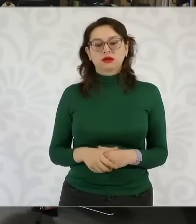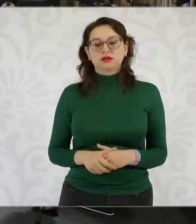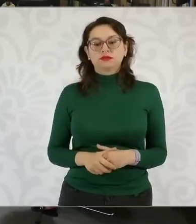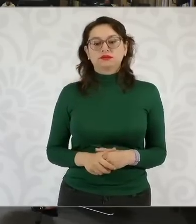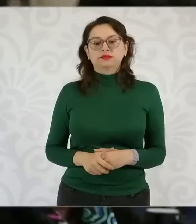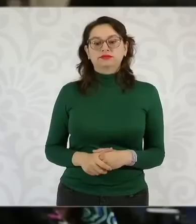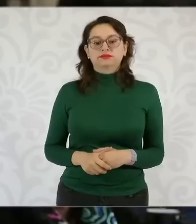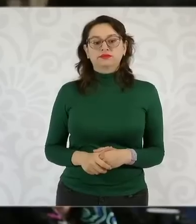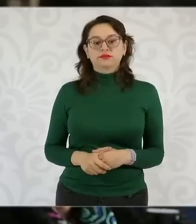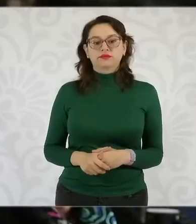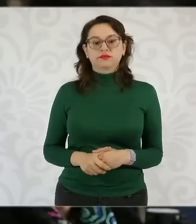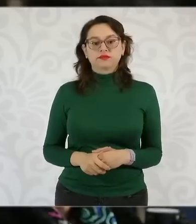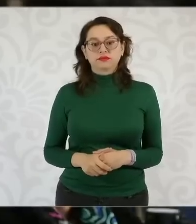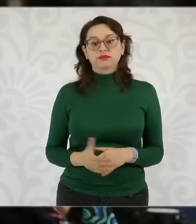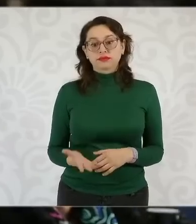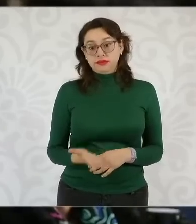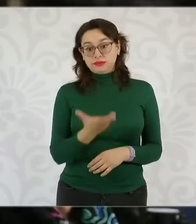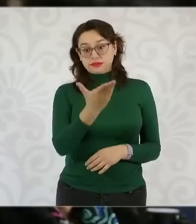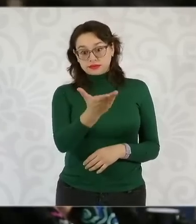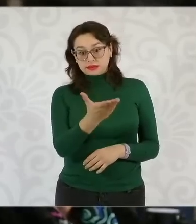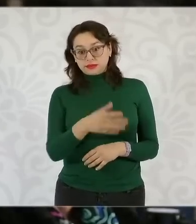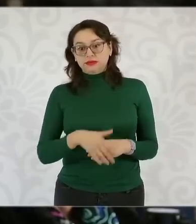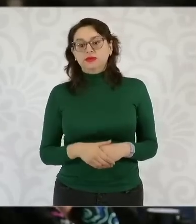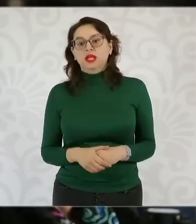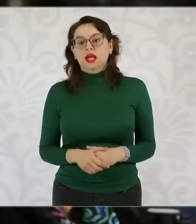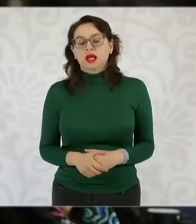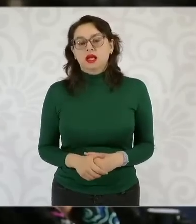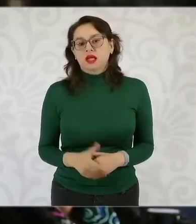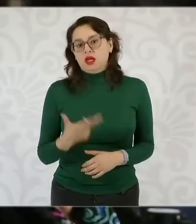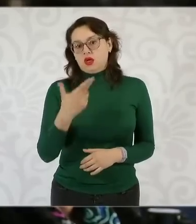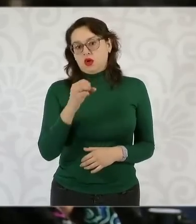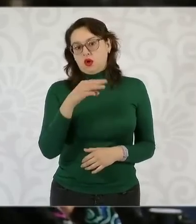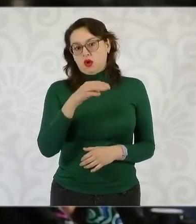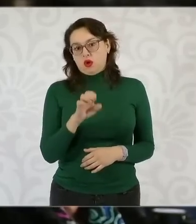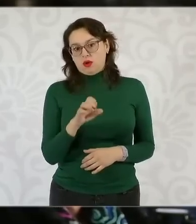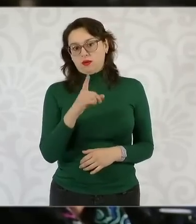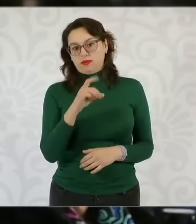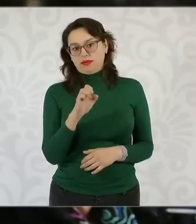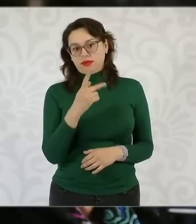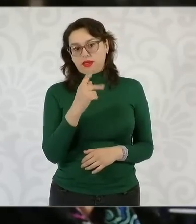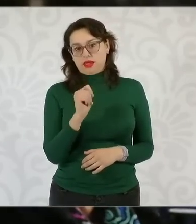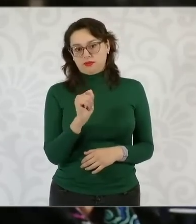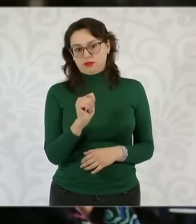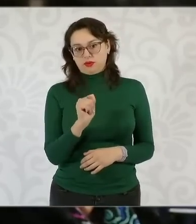por parte de de Home Depot estas acciones de seguridad que esté prendiendo su gestión presid